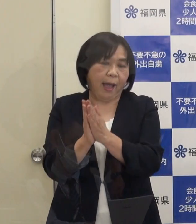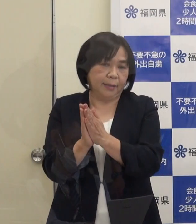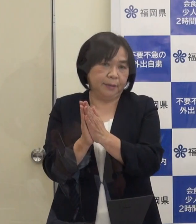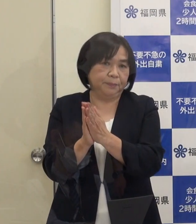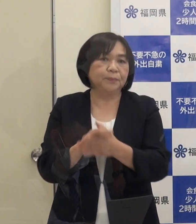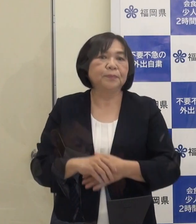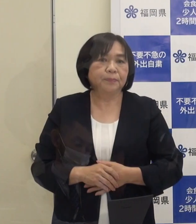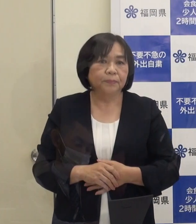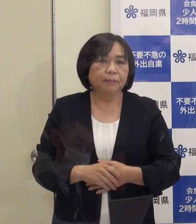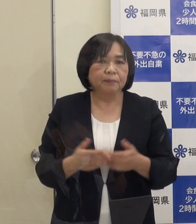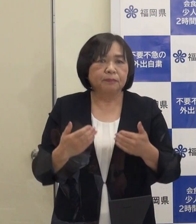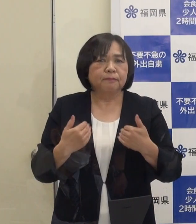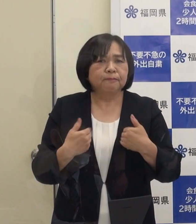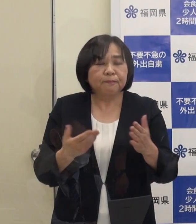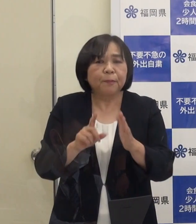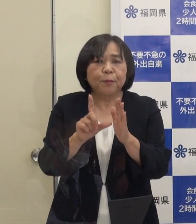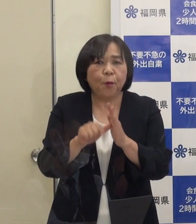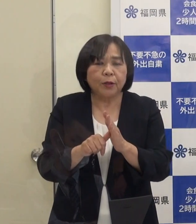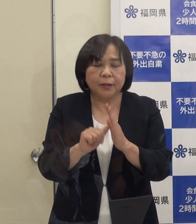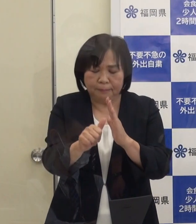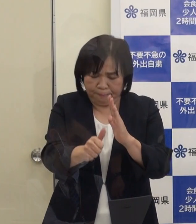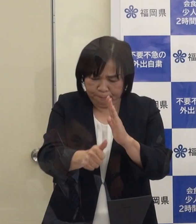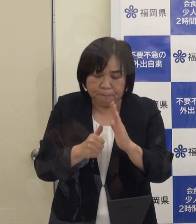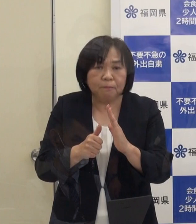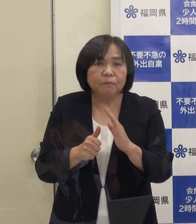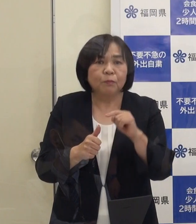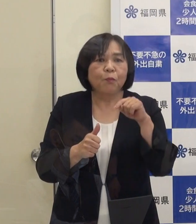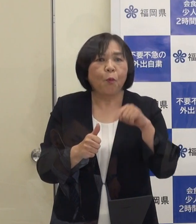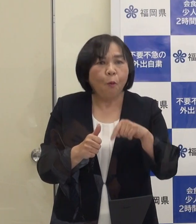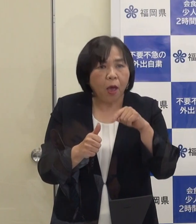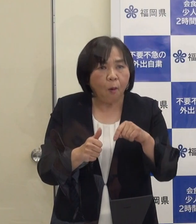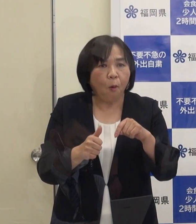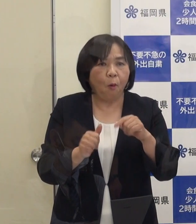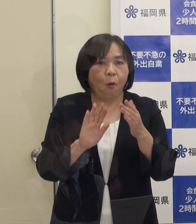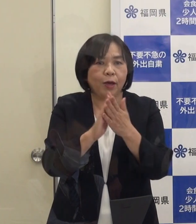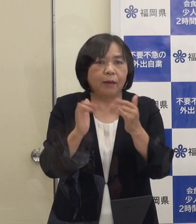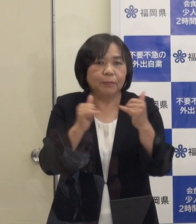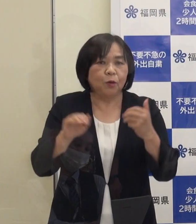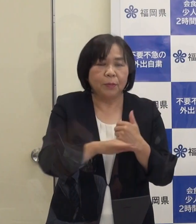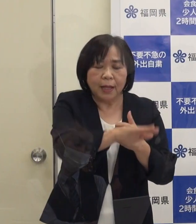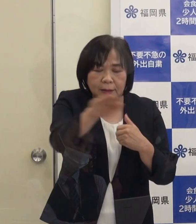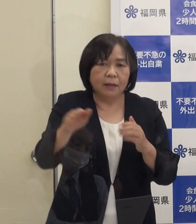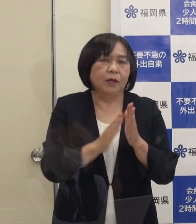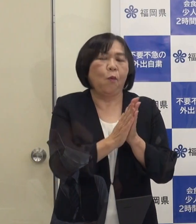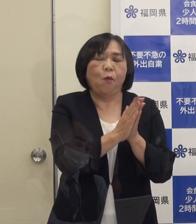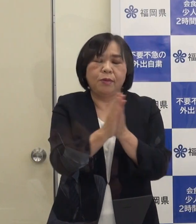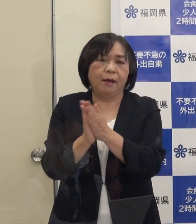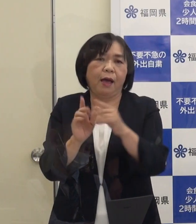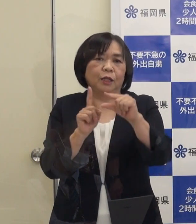不要不急の外出自粛を県民の皆さんにお願いしています